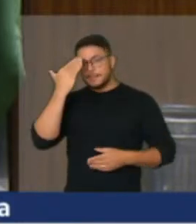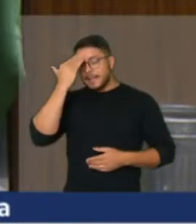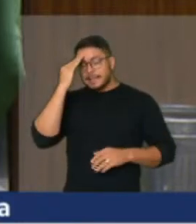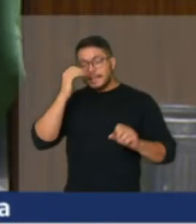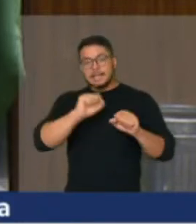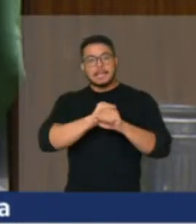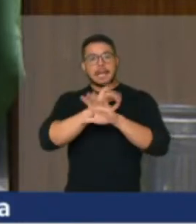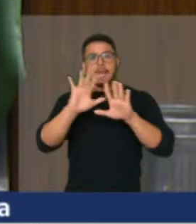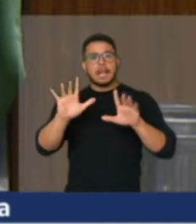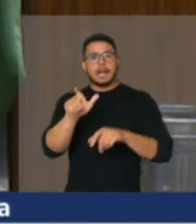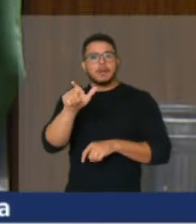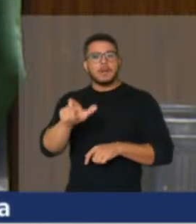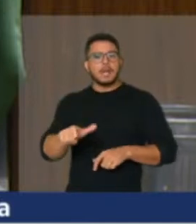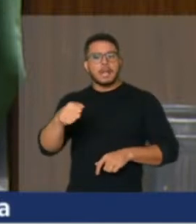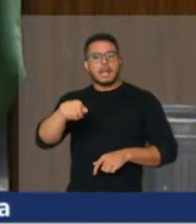LONGO DO TEMPO. ABRE ASPAS, DEPUTADA LÍDICE "O DÓLAR